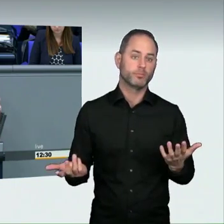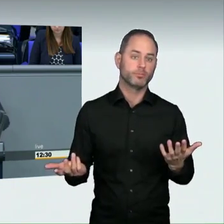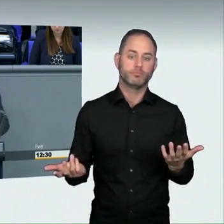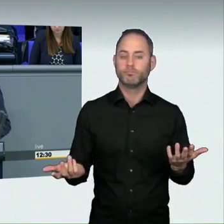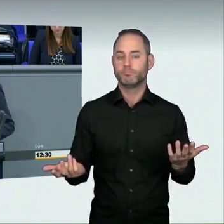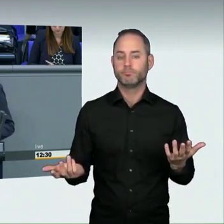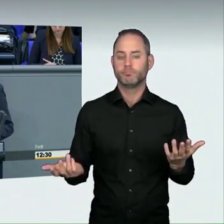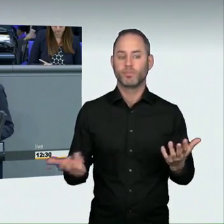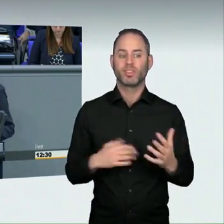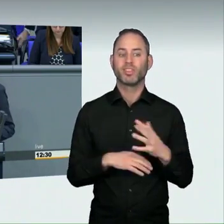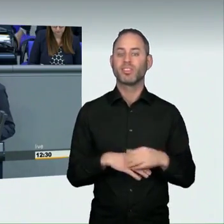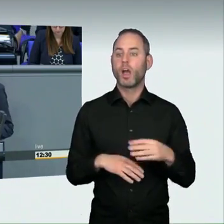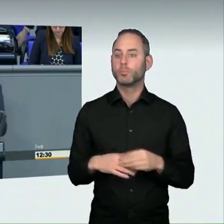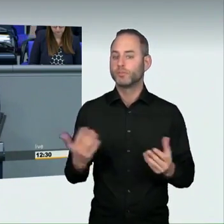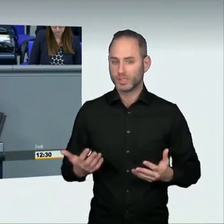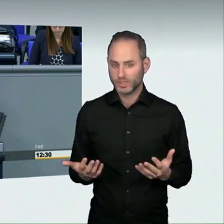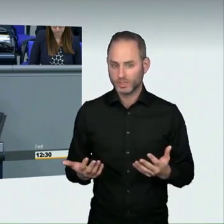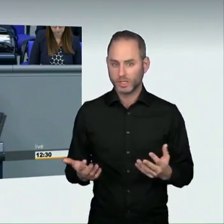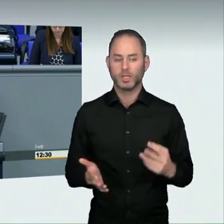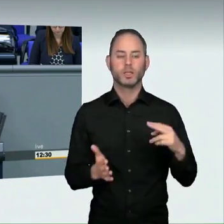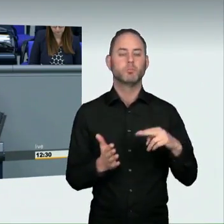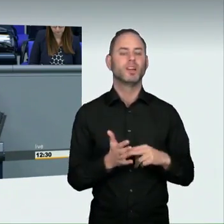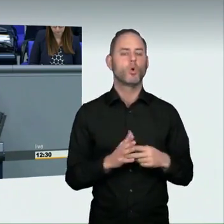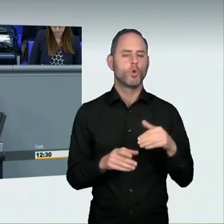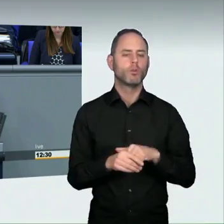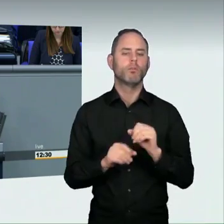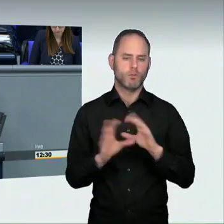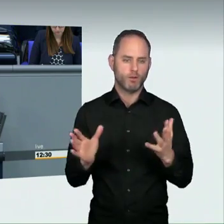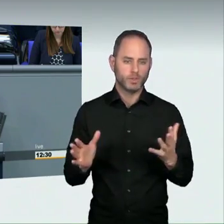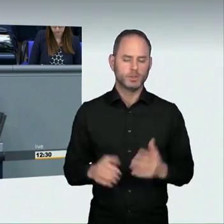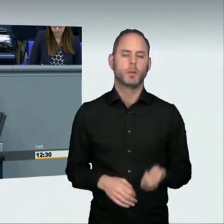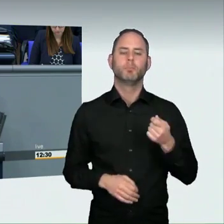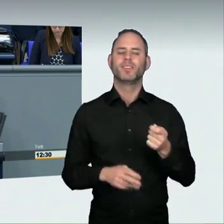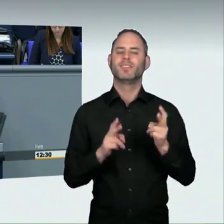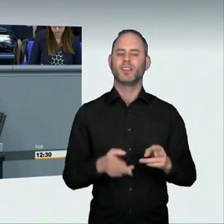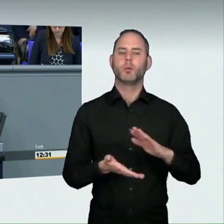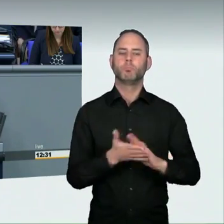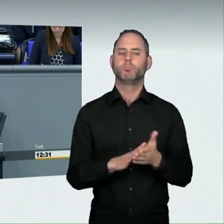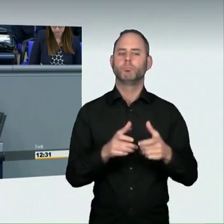der Wirtschaftlichkeit zu beachten sein wird. Das müsste einer Partei der sozialen Marktwirtschaft eigentlich verständlich zu machen sein.